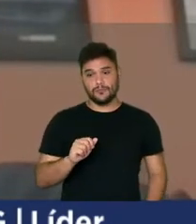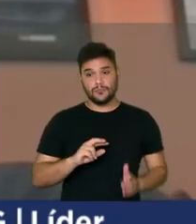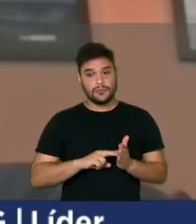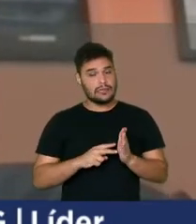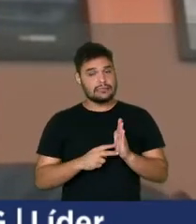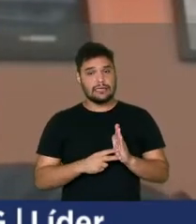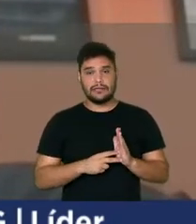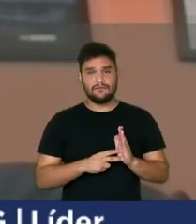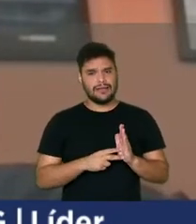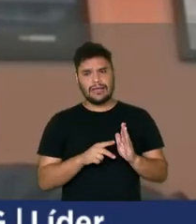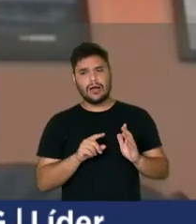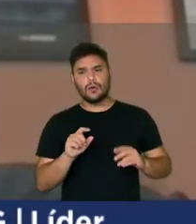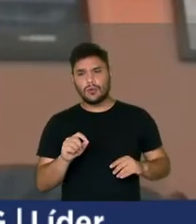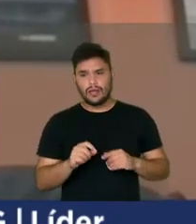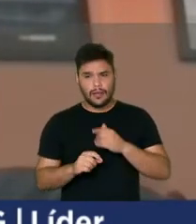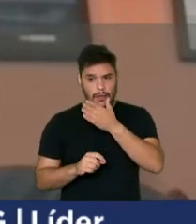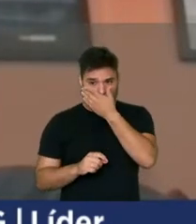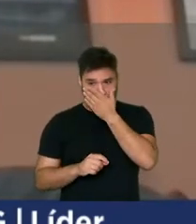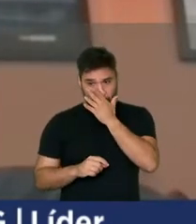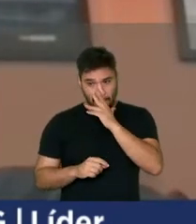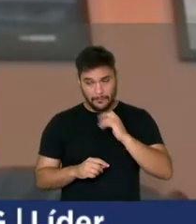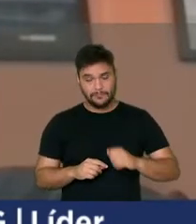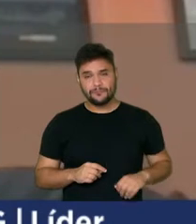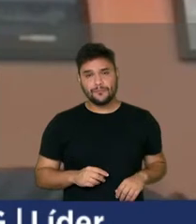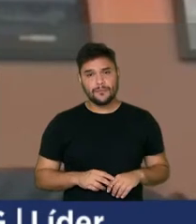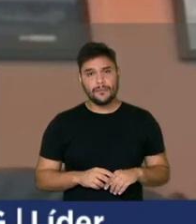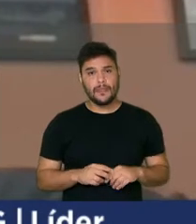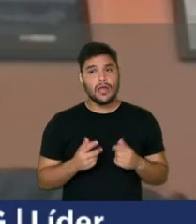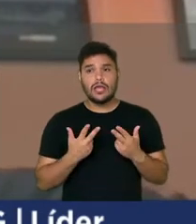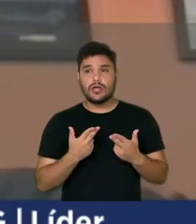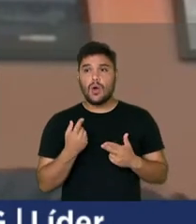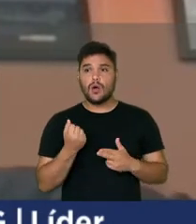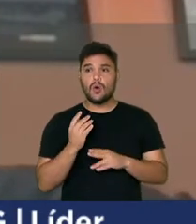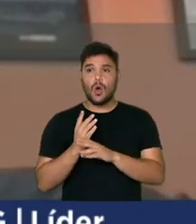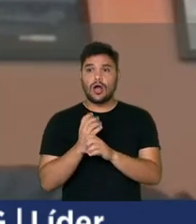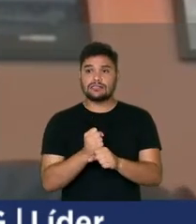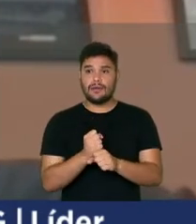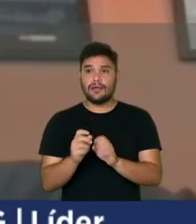QUE SEJA EM ACRÀSCIMO PREVISTO NA LOAS. COMO SE TIVÀSSEMOS FAZENDO AQUI O QUE